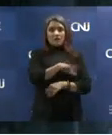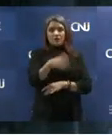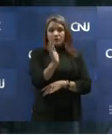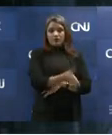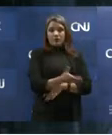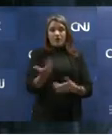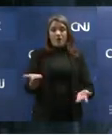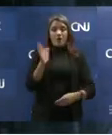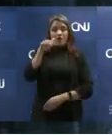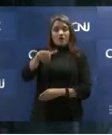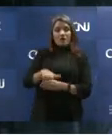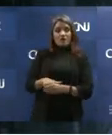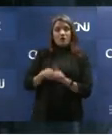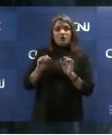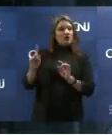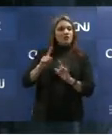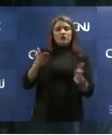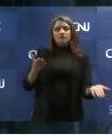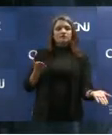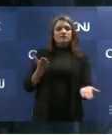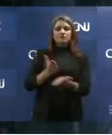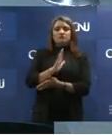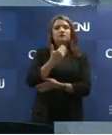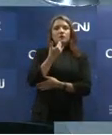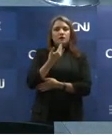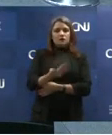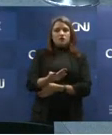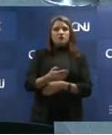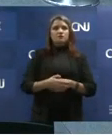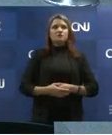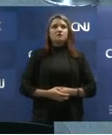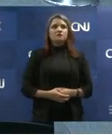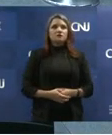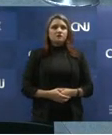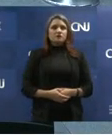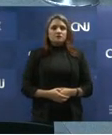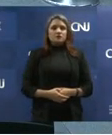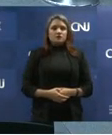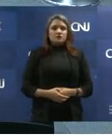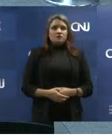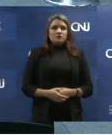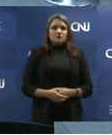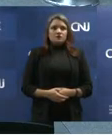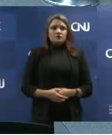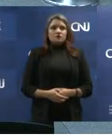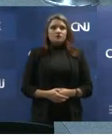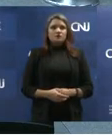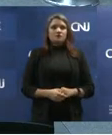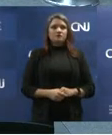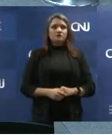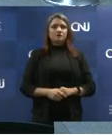não provimento do pedido, pois não? O conselheiro Marcus Vinicius pede vista.